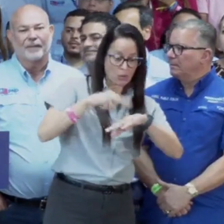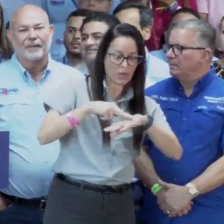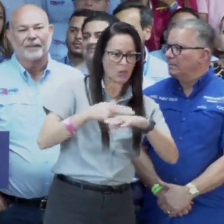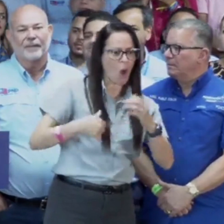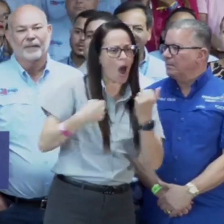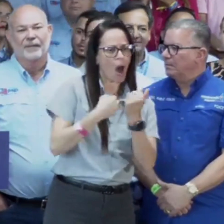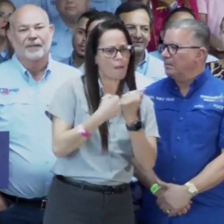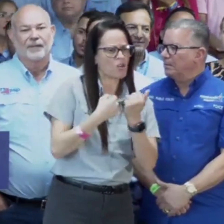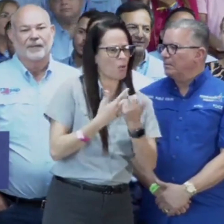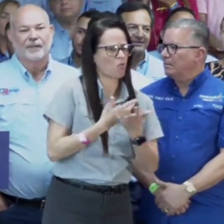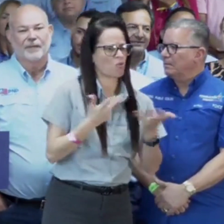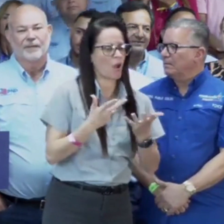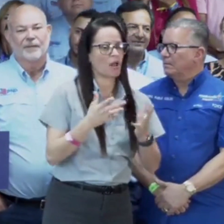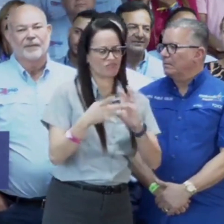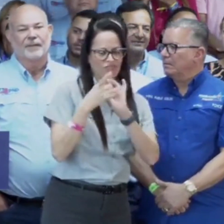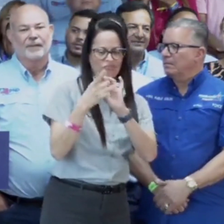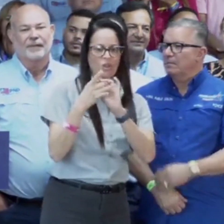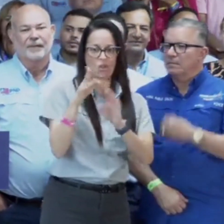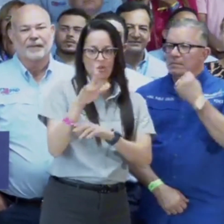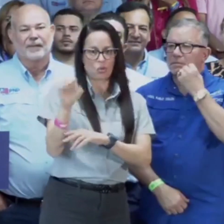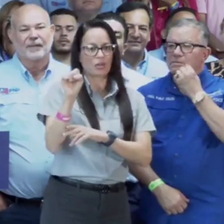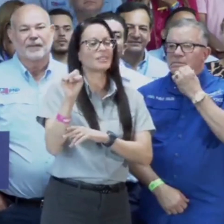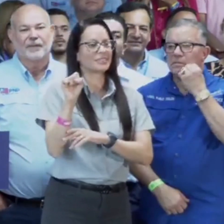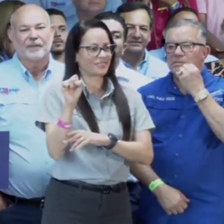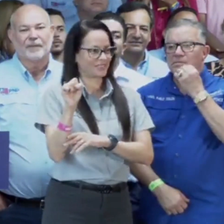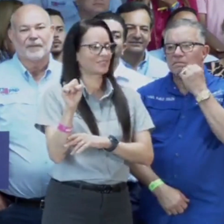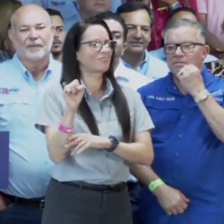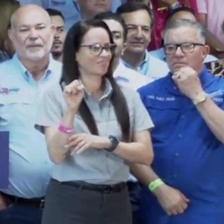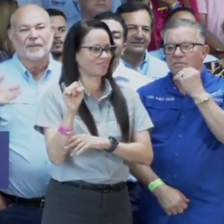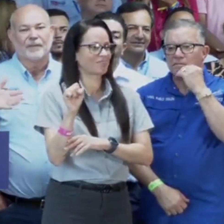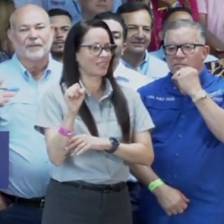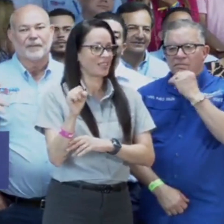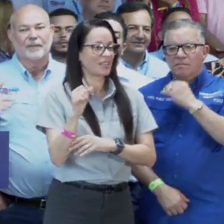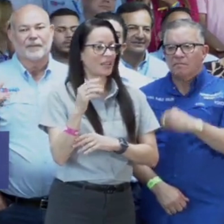únicos partidos que en el pasado han defendido esa relación ha sido el partido popular no más ahora